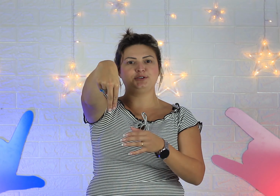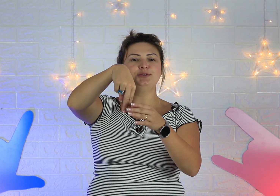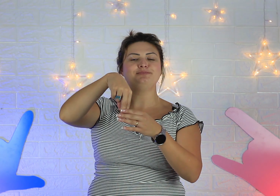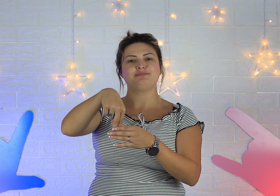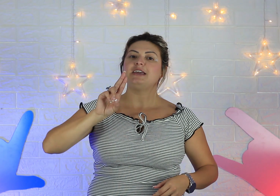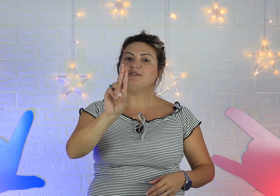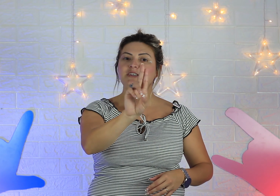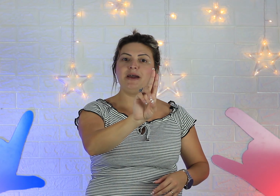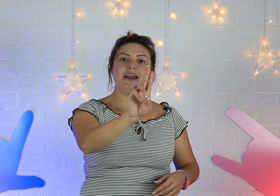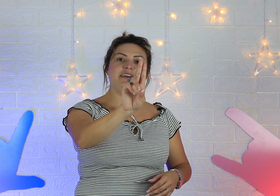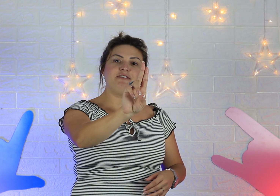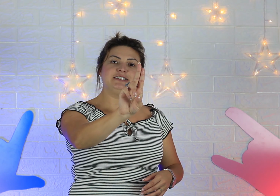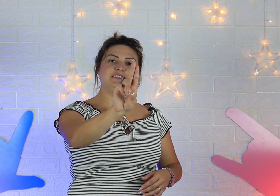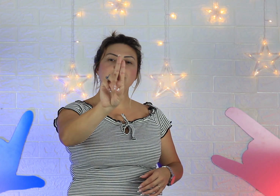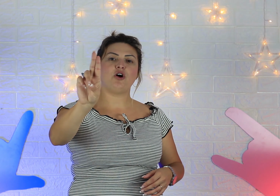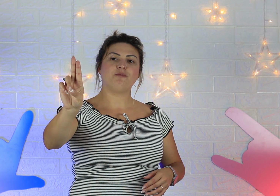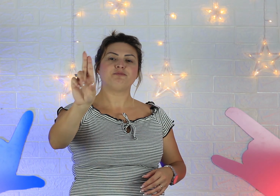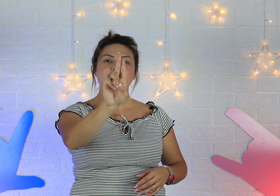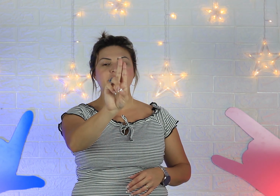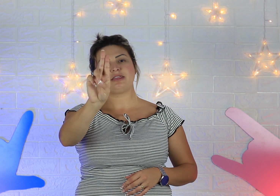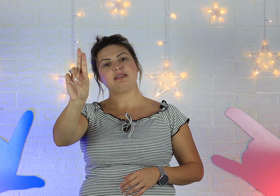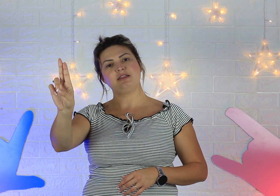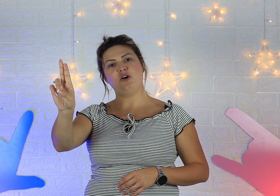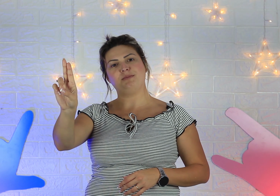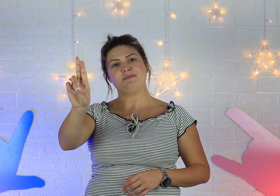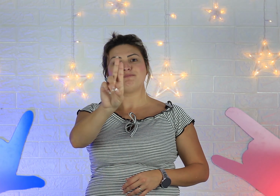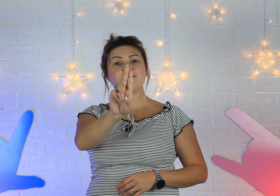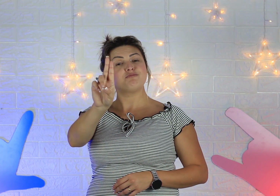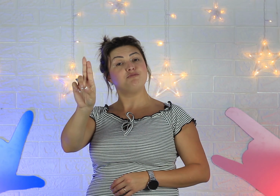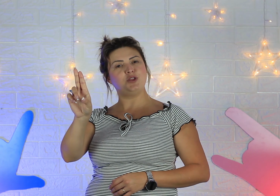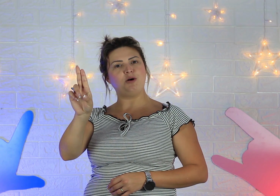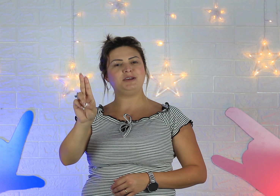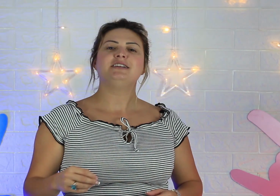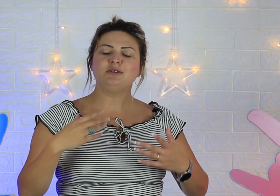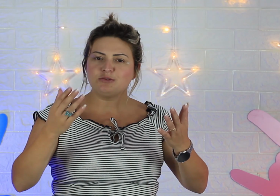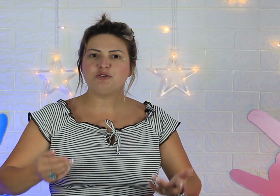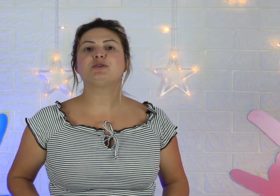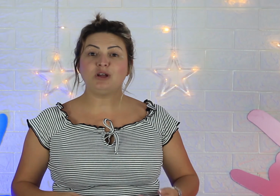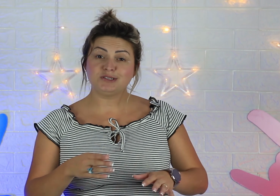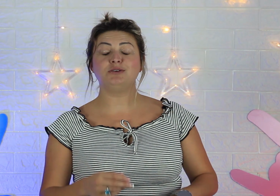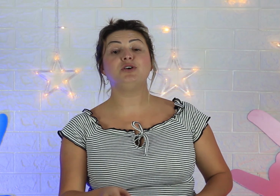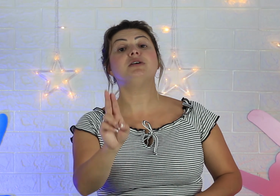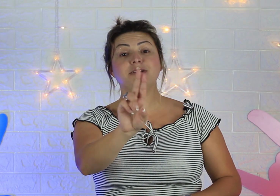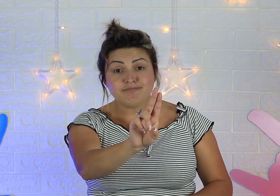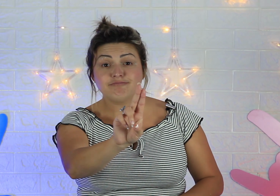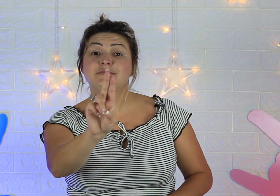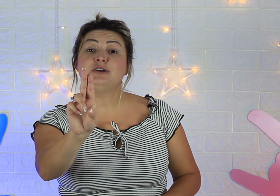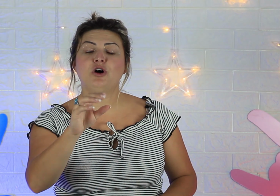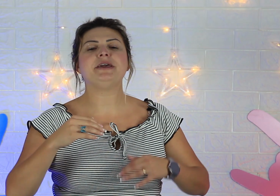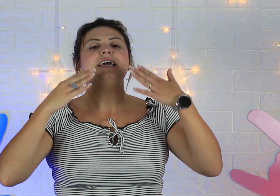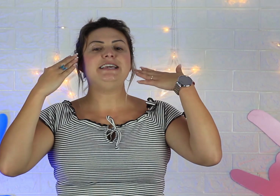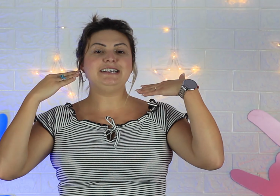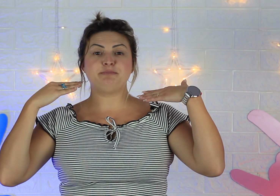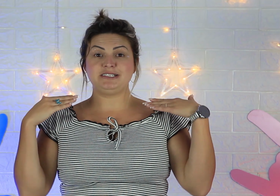alfabeto e você pega e faz assim ó o nome nome então eu quero perguntar o seu nome seu nome e